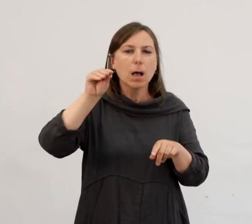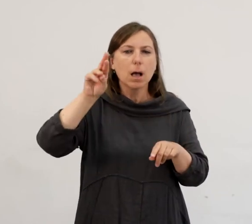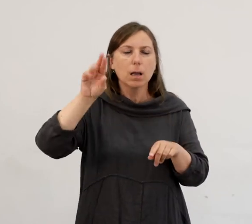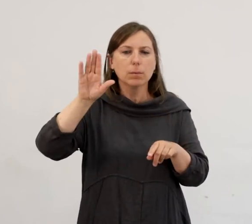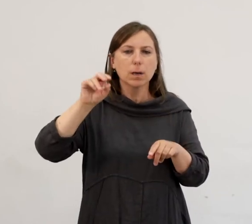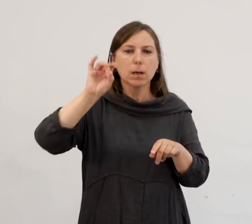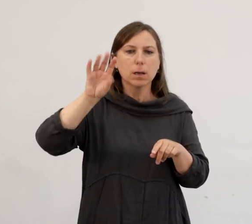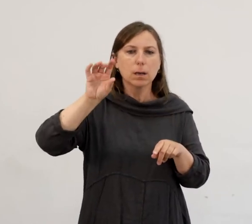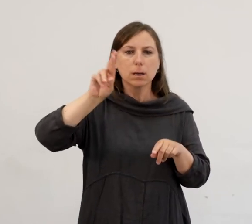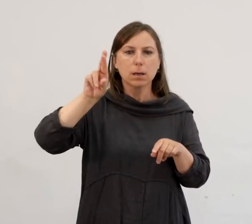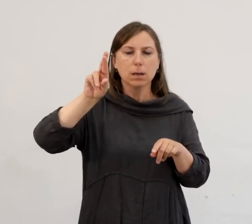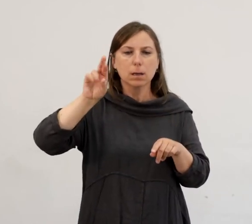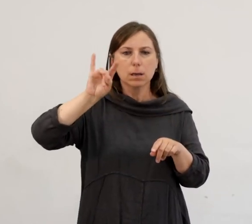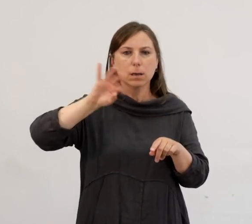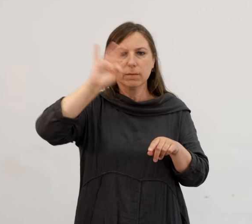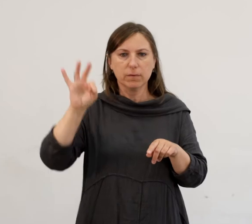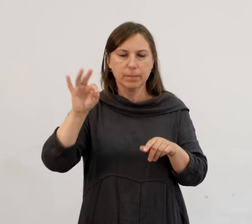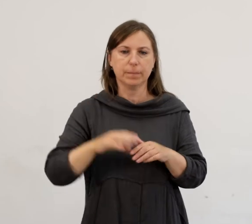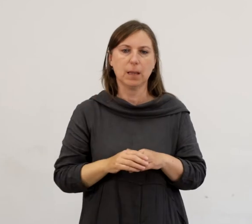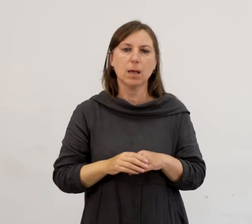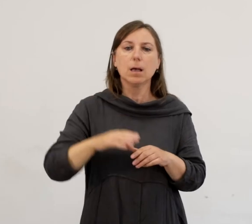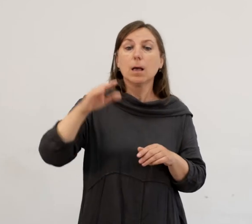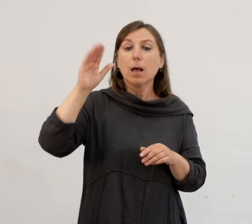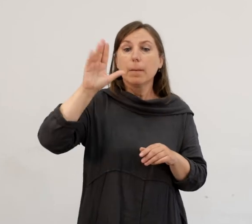Krakowie a serce złożono w kościele farnym w Białymstoku.